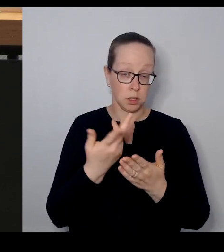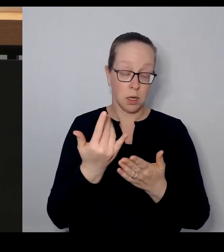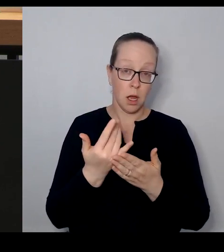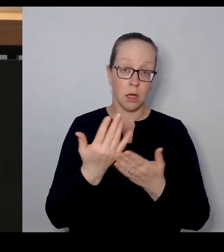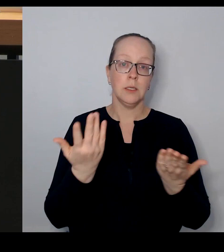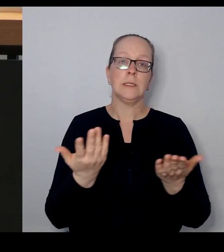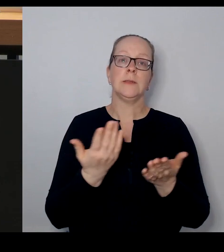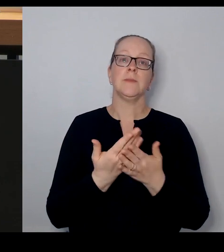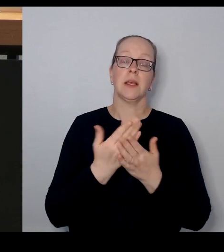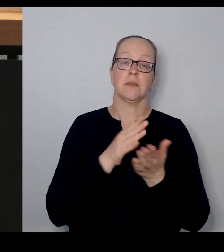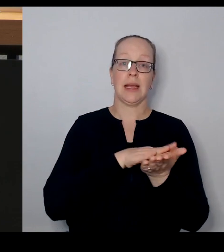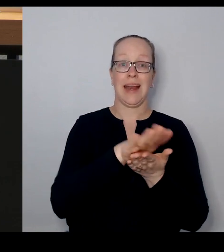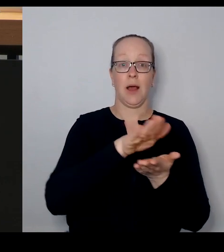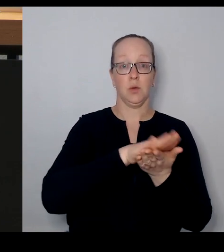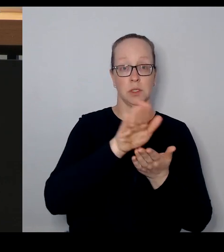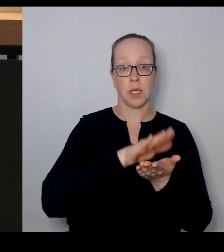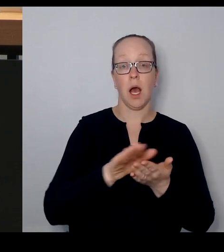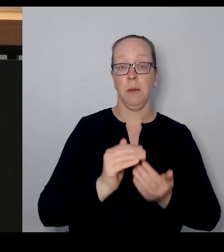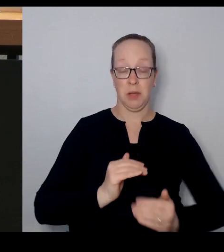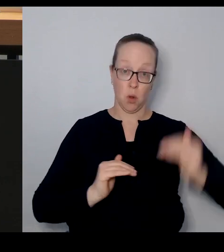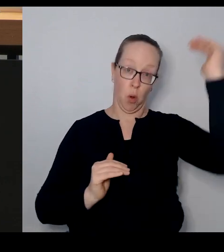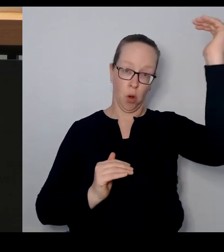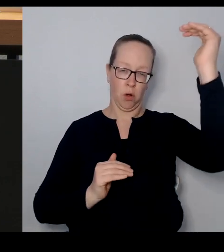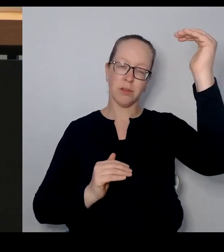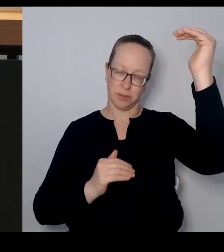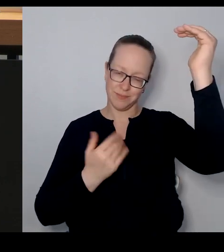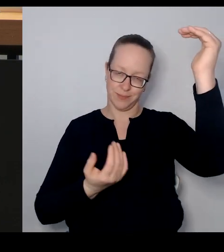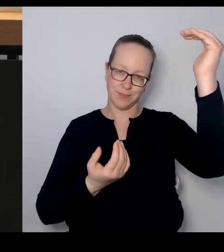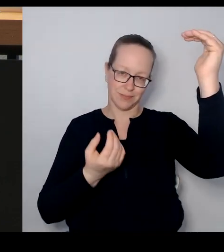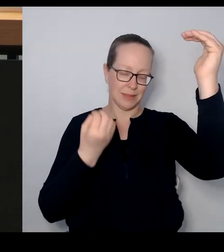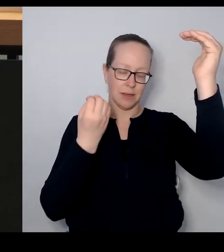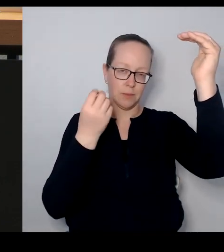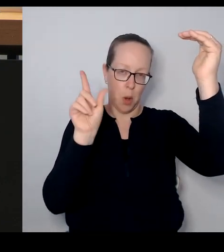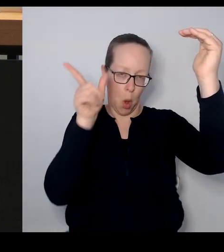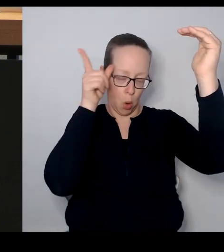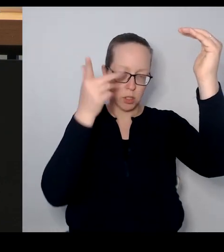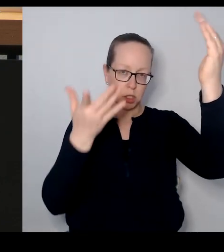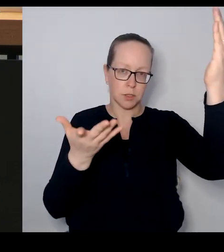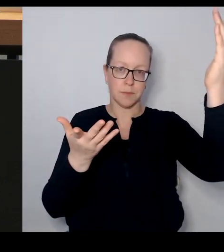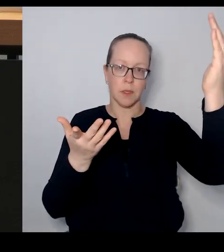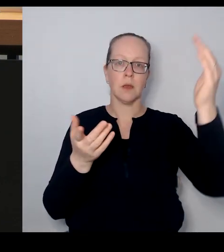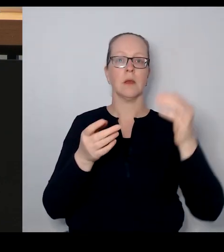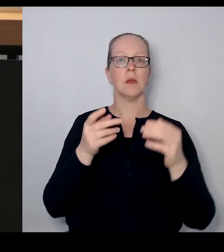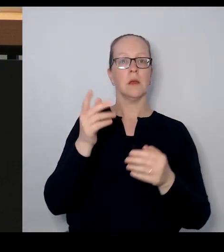und Sie haben das ja auch kritisch angemerkt, ist der Umgang auch mit Landesunternehmen, insbesondere mit den